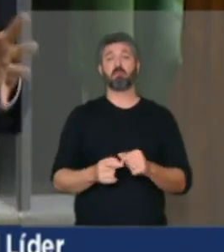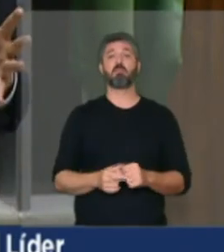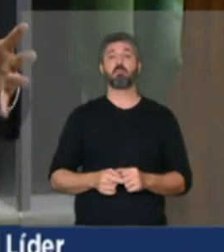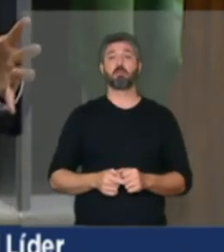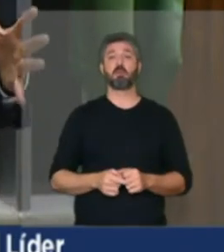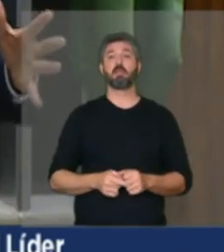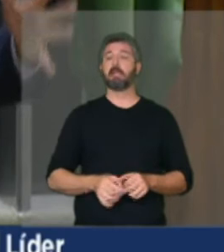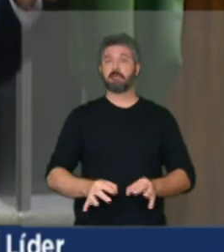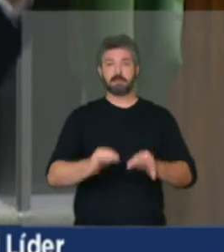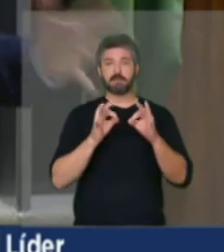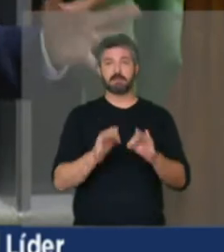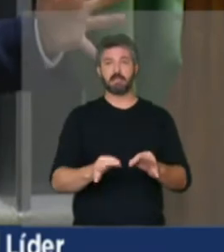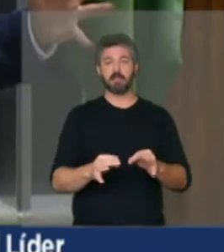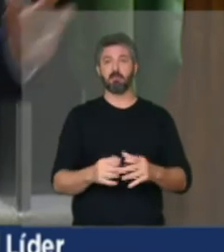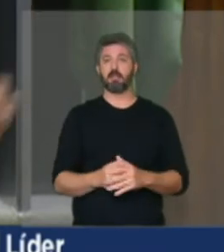PROCESSO POPULAR NO ESTADO DO